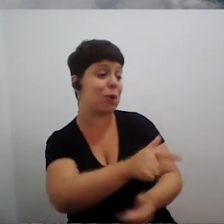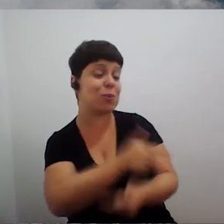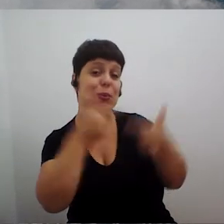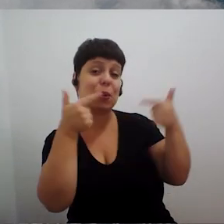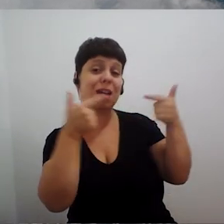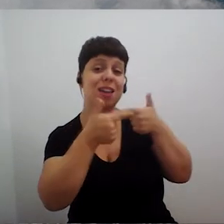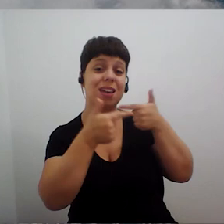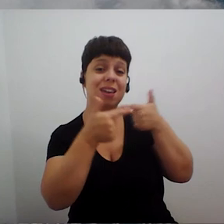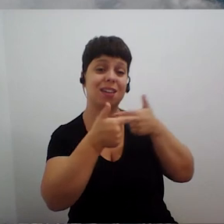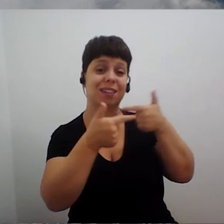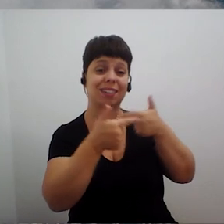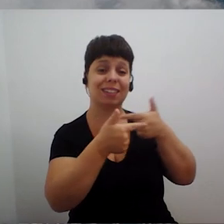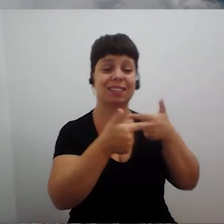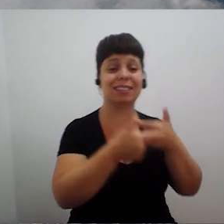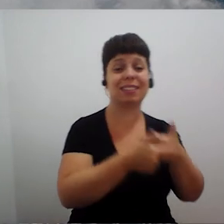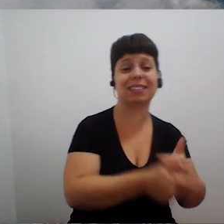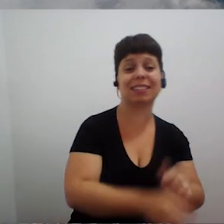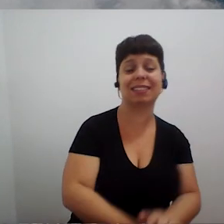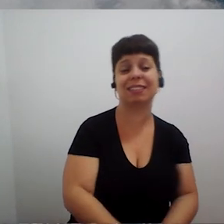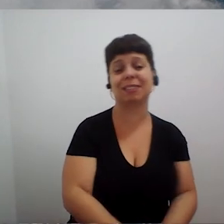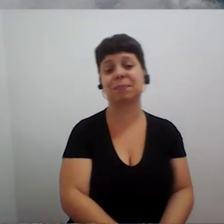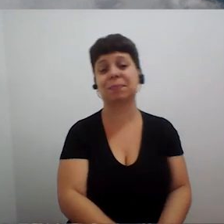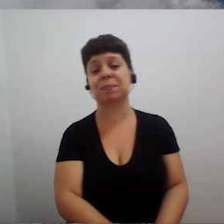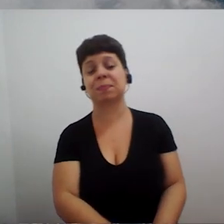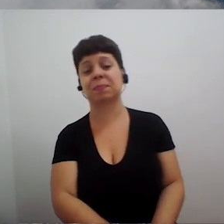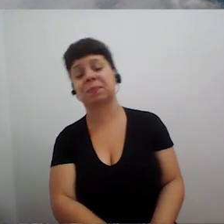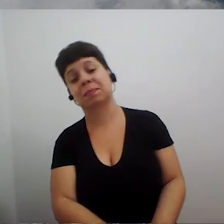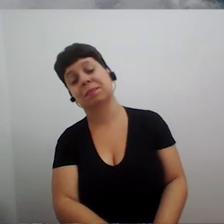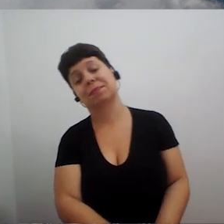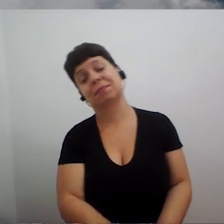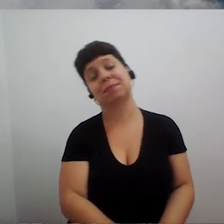Enquanto o outro ri